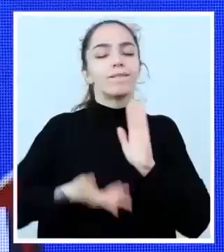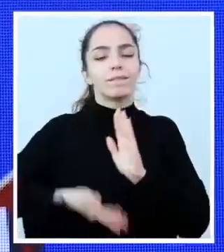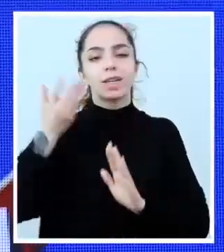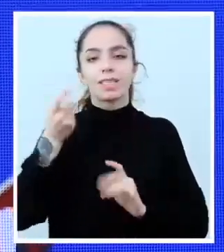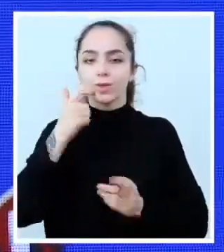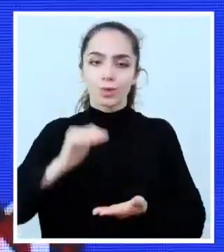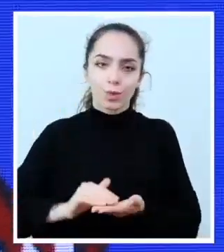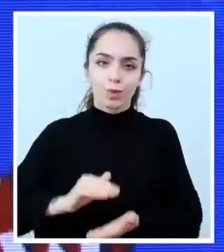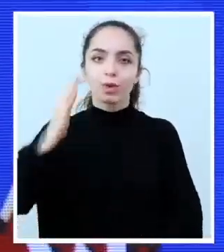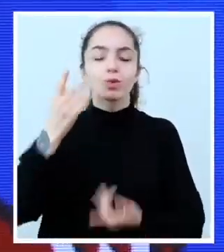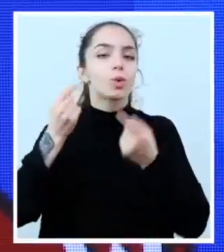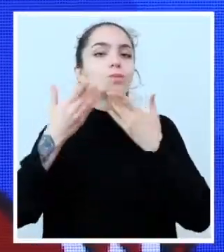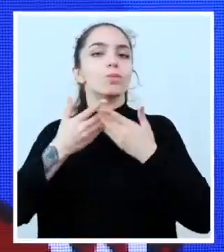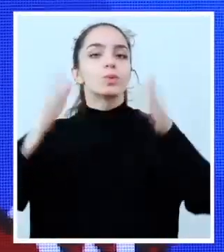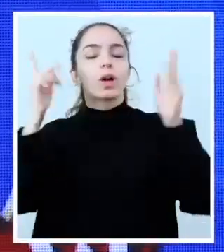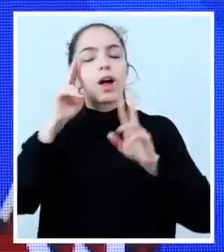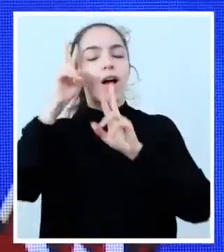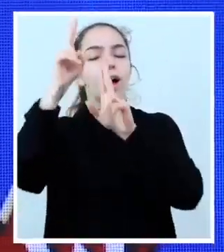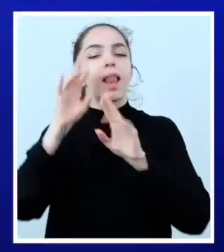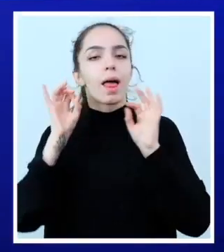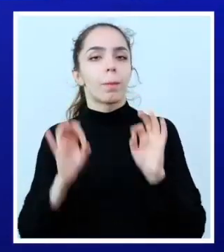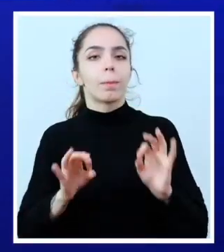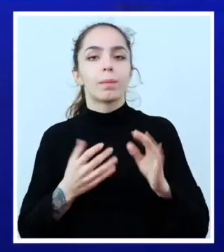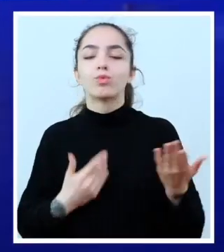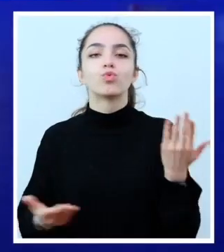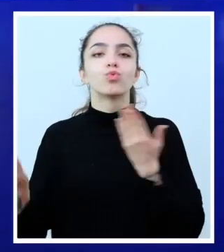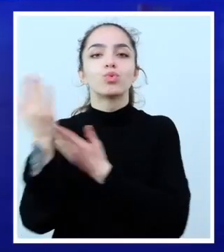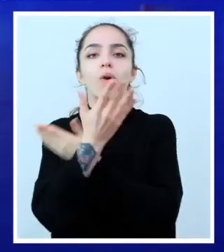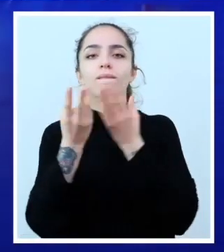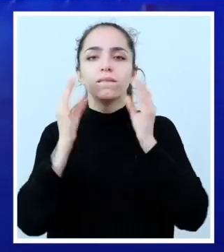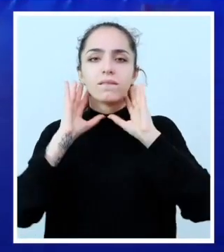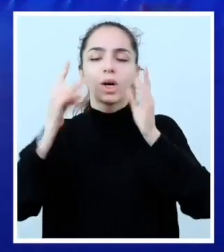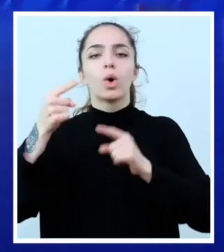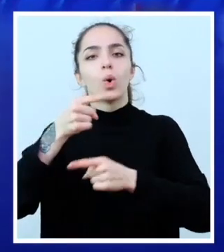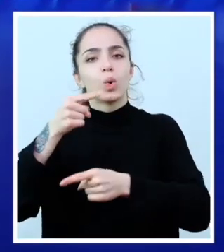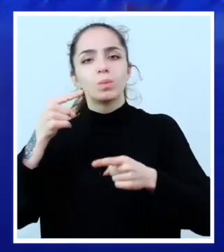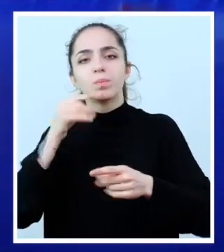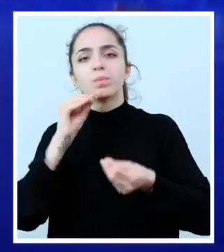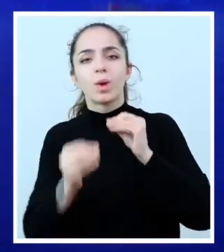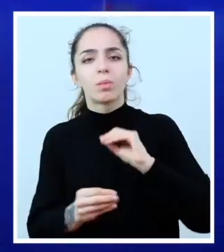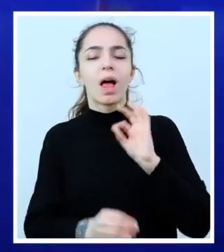Çünkü küçüklükten beri böyle kocaman hayalleri olan bir kızdım. Çevremde çok fazla olumsuzluklar vardı.